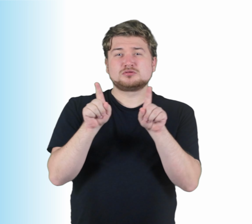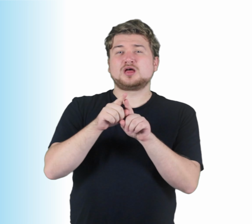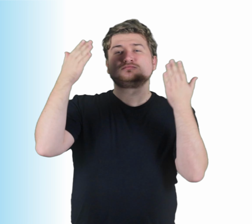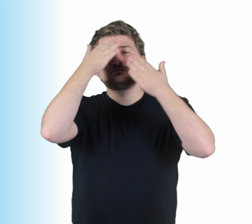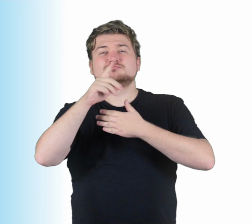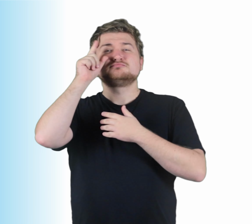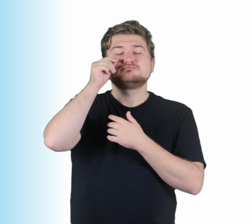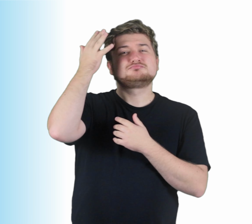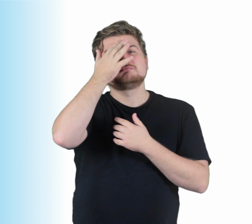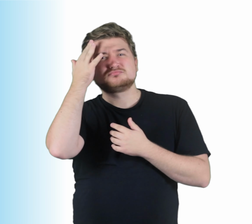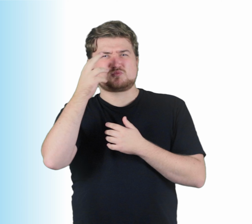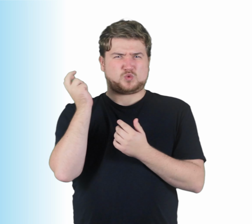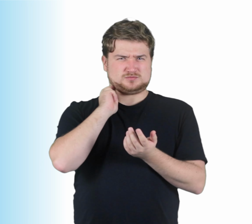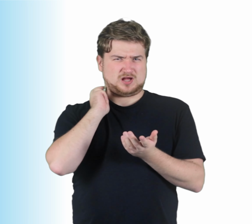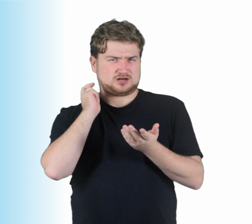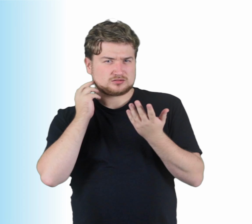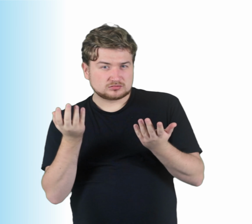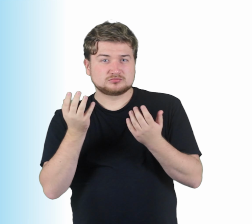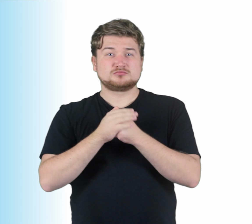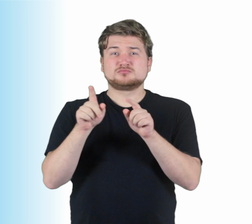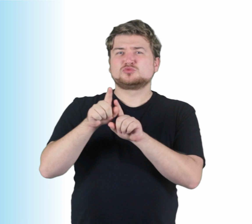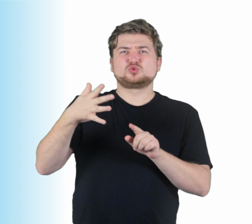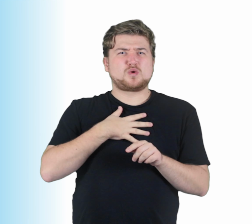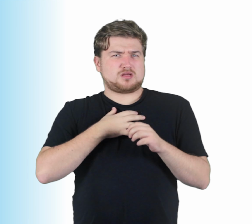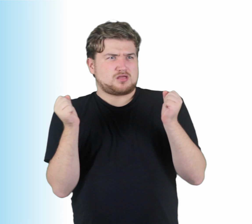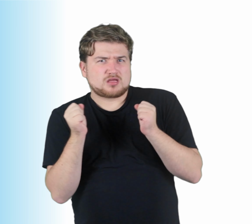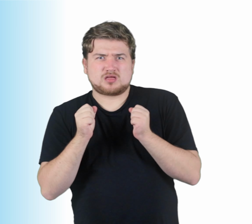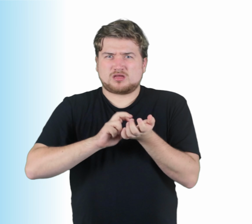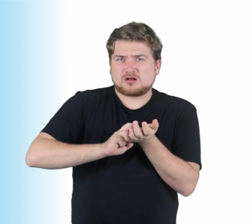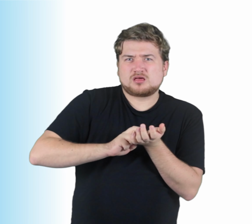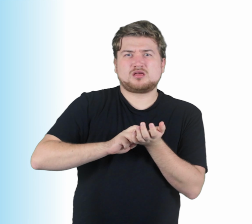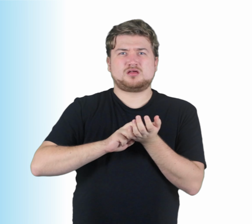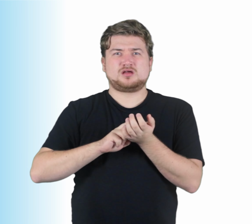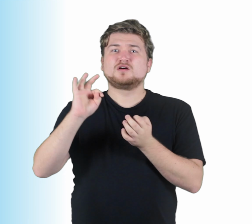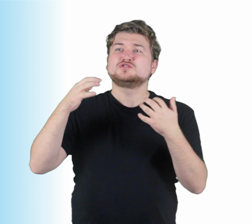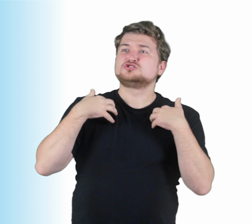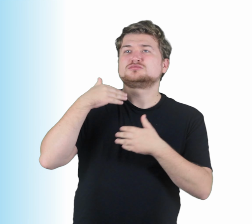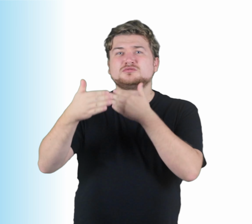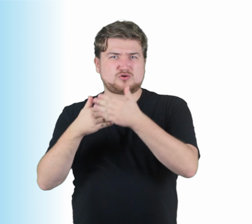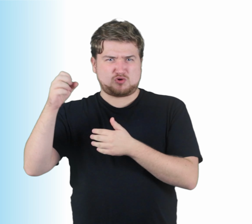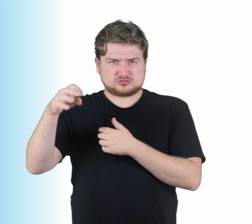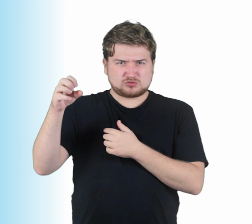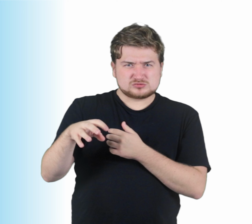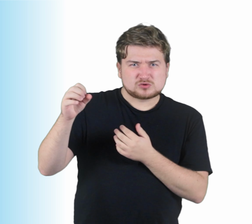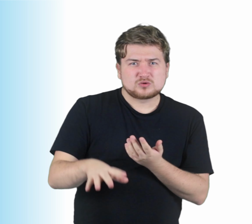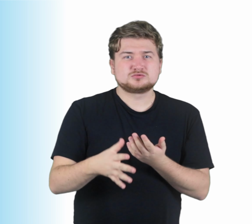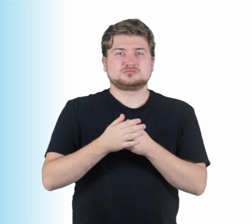wybudzają go koszmary senne, a także odczuwa lęk i pogarsza się jego funkcjonowanie.